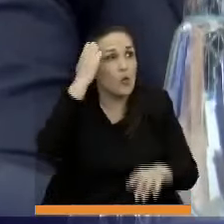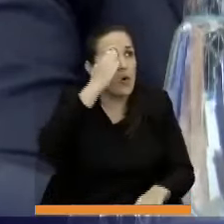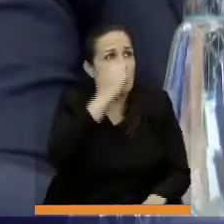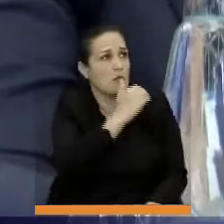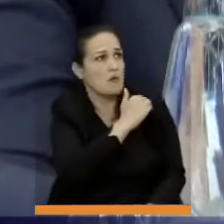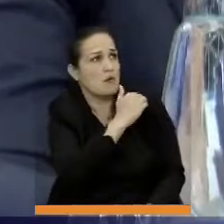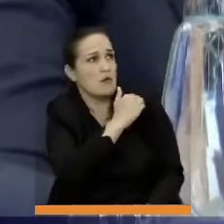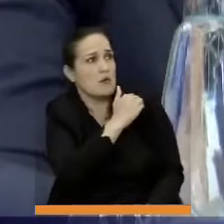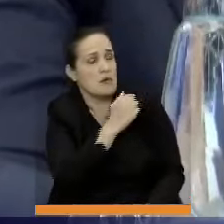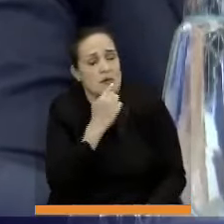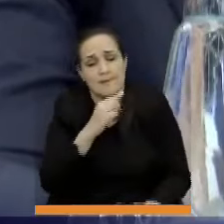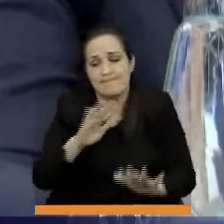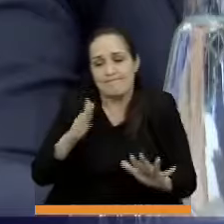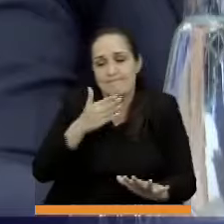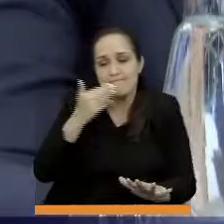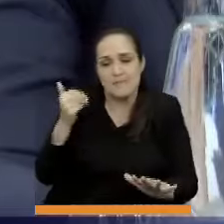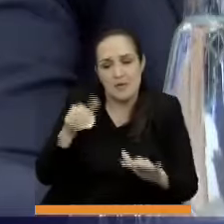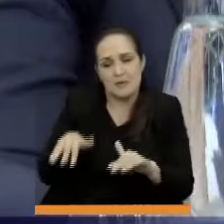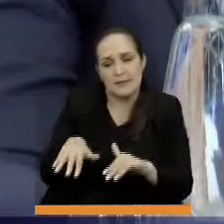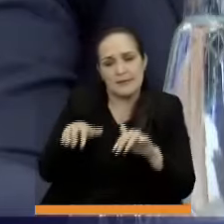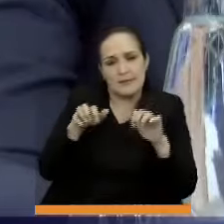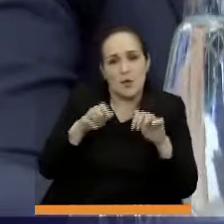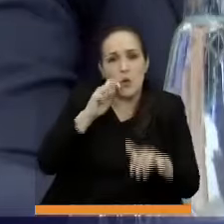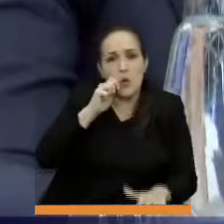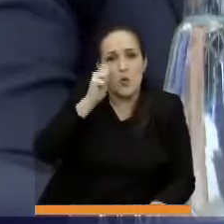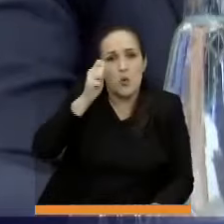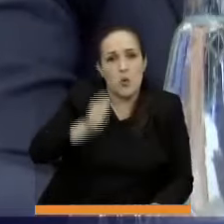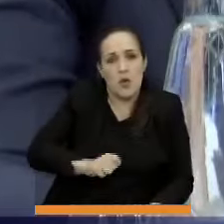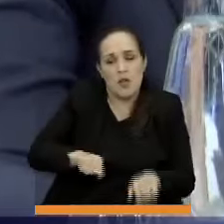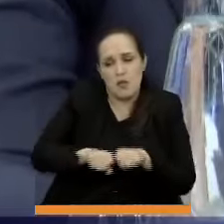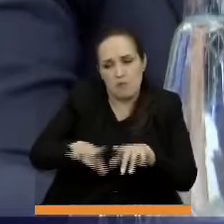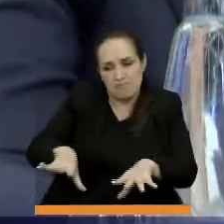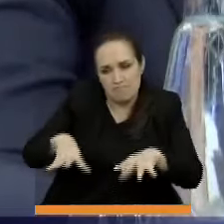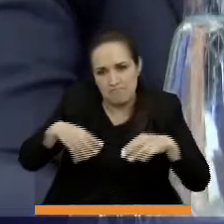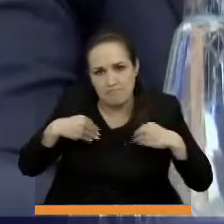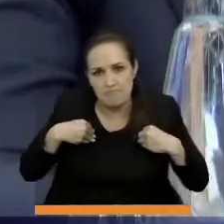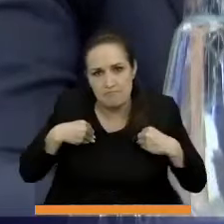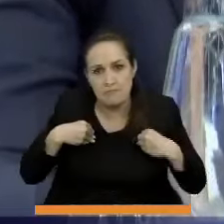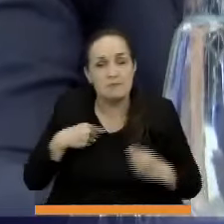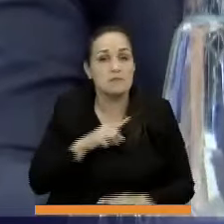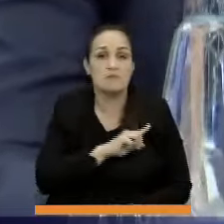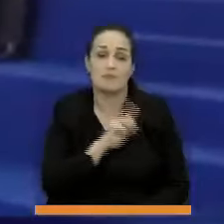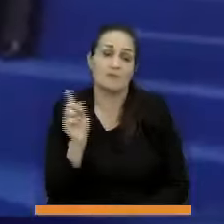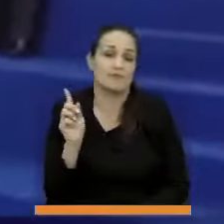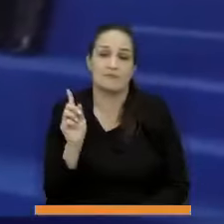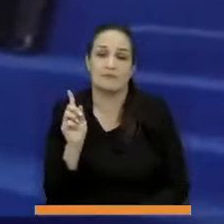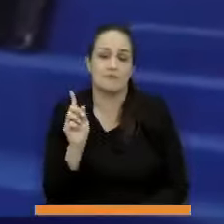CEDER ANTE PUTIN, DE DAR MARCHA ATRáS Y HACER CONCESIONES QUE ALGUNOS